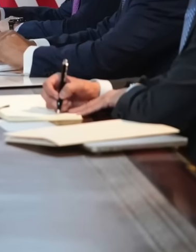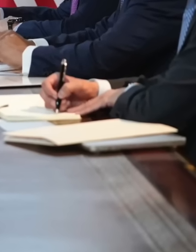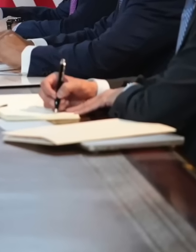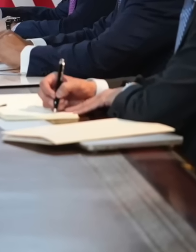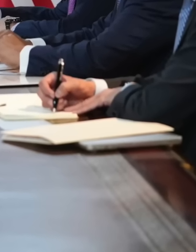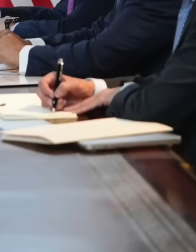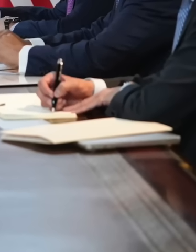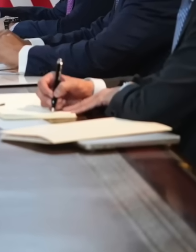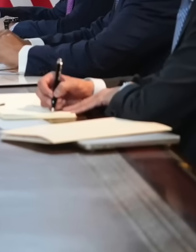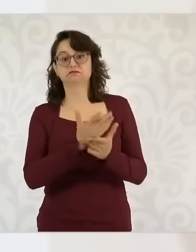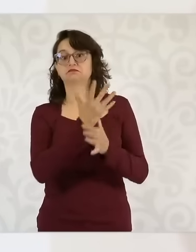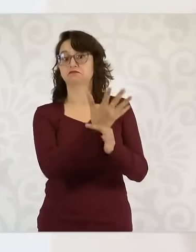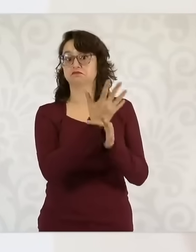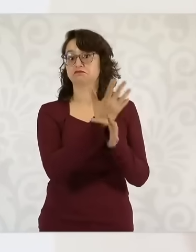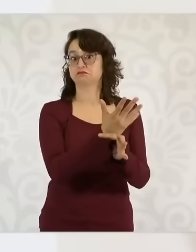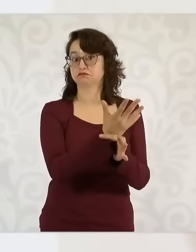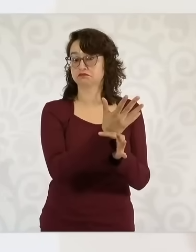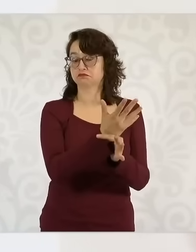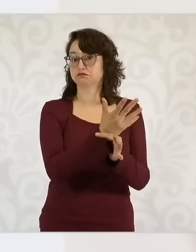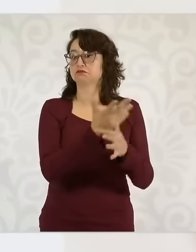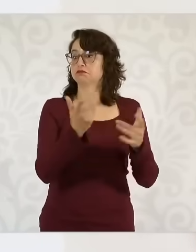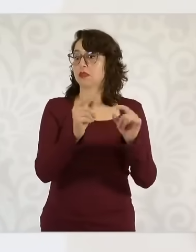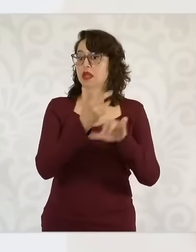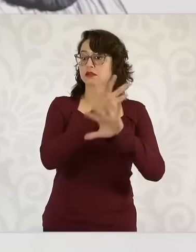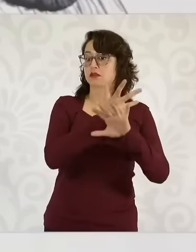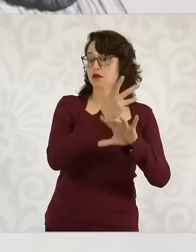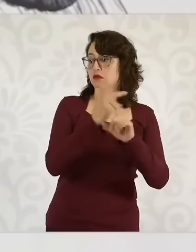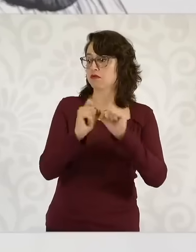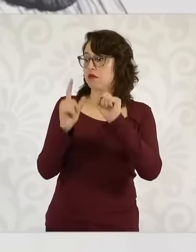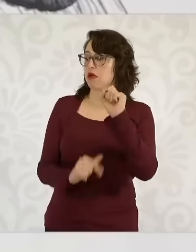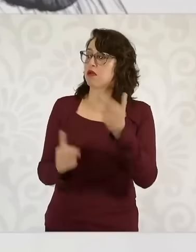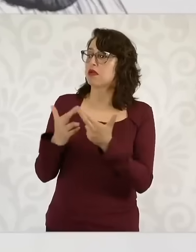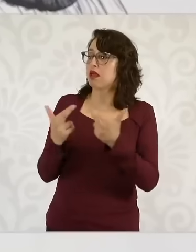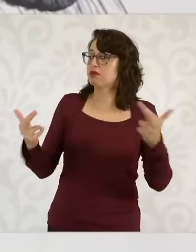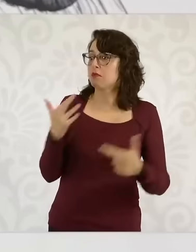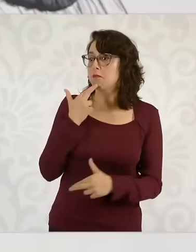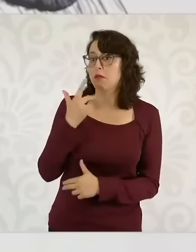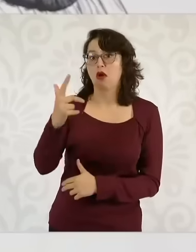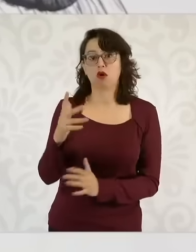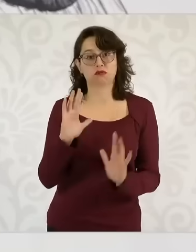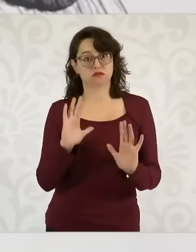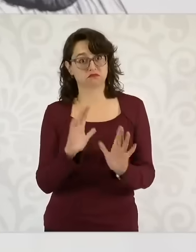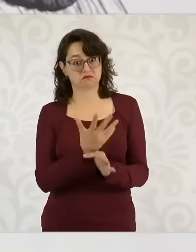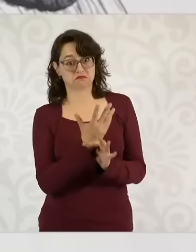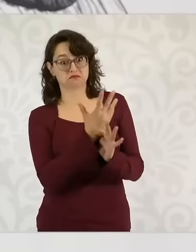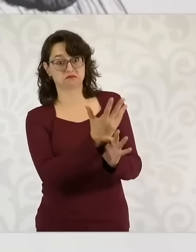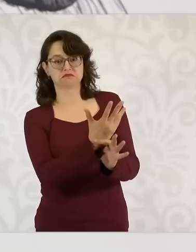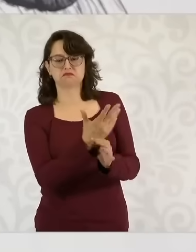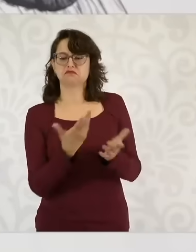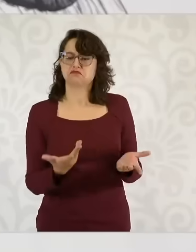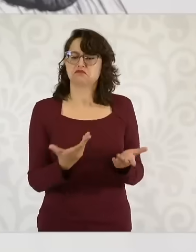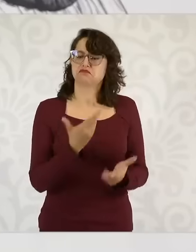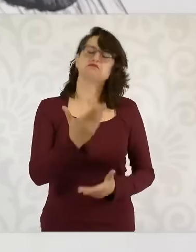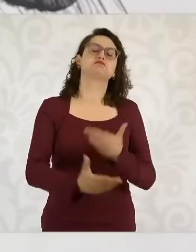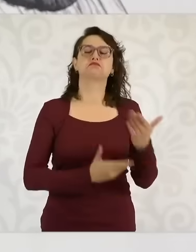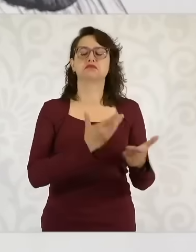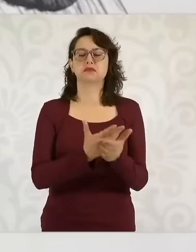la mejor relación entre México y Estados Unidos En realidad pues fue una reunión de cortesía Hablamos